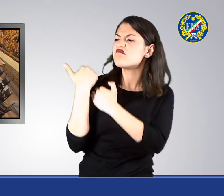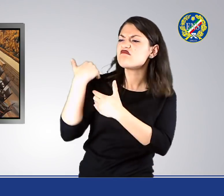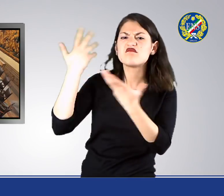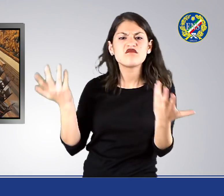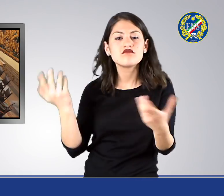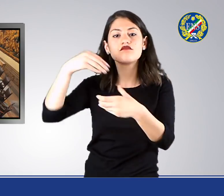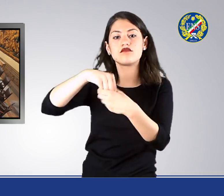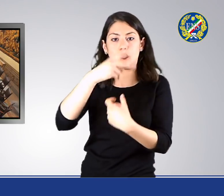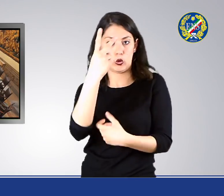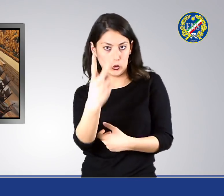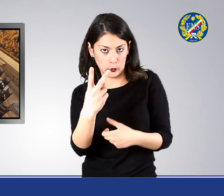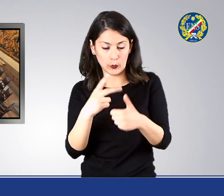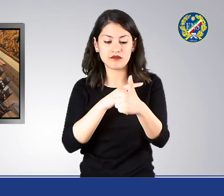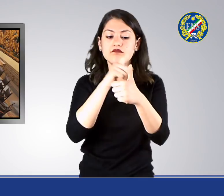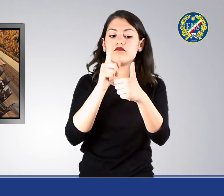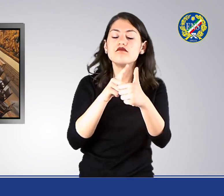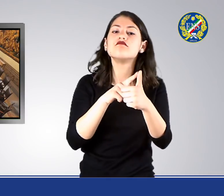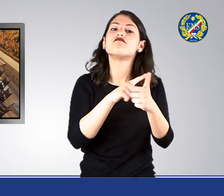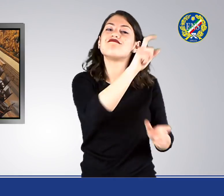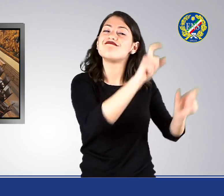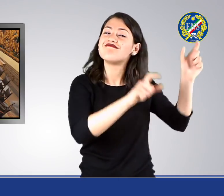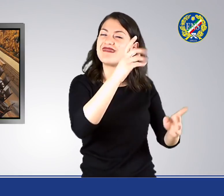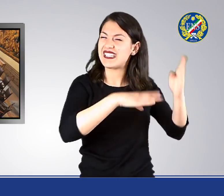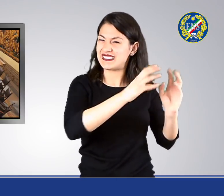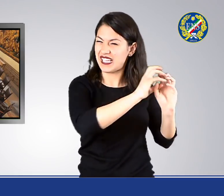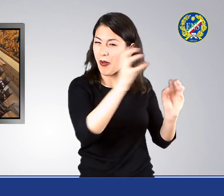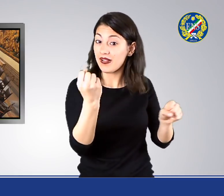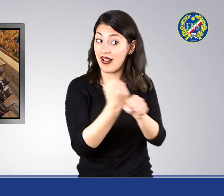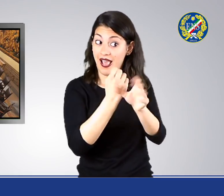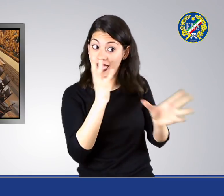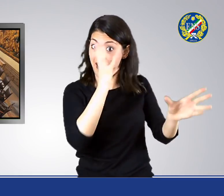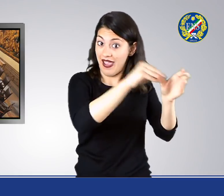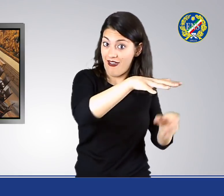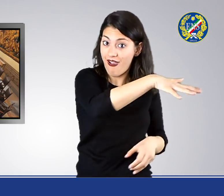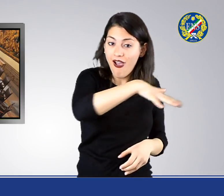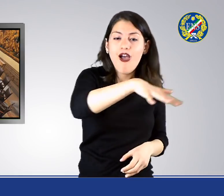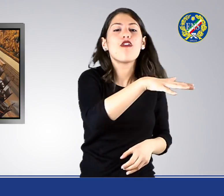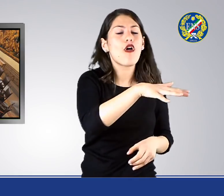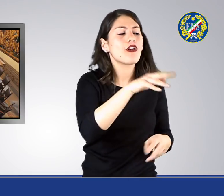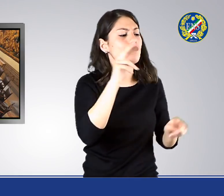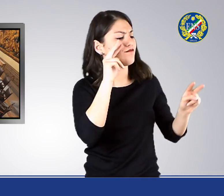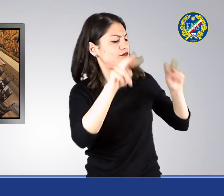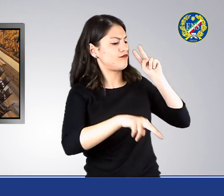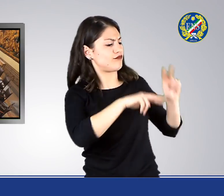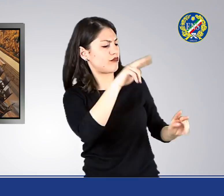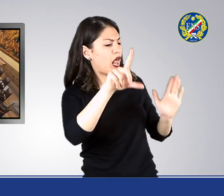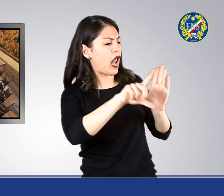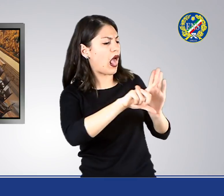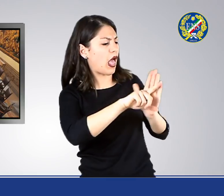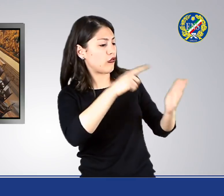Ai lavori della Consulta, che ha il compito di verificare la corretta applicazione delle norme in materia